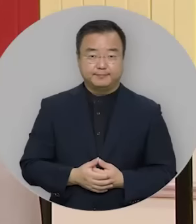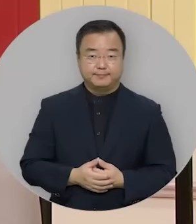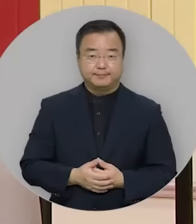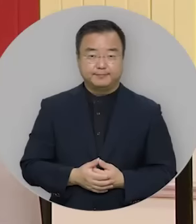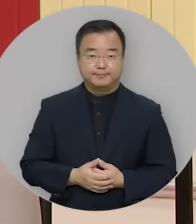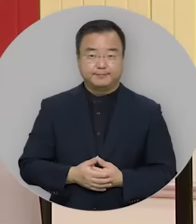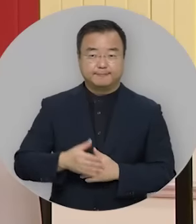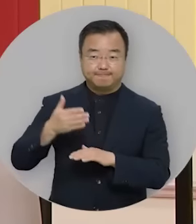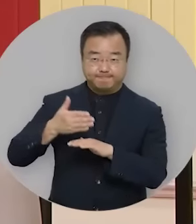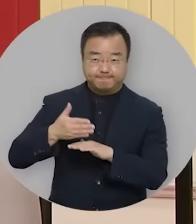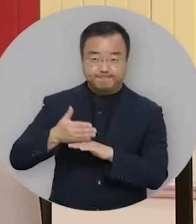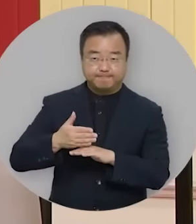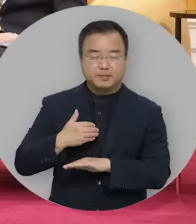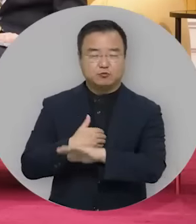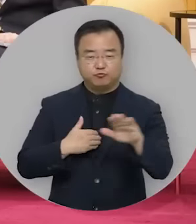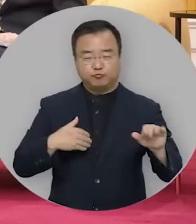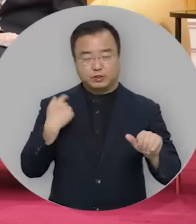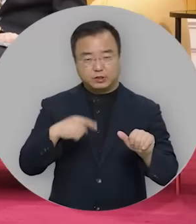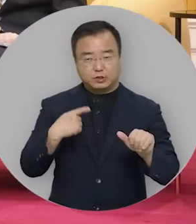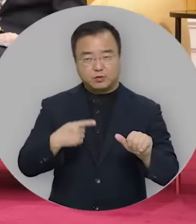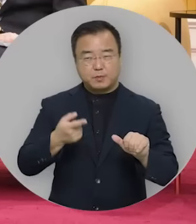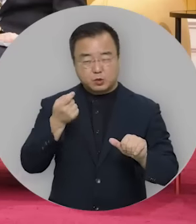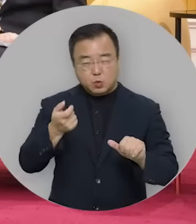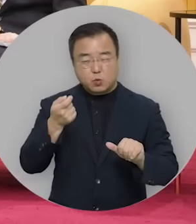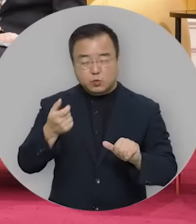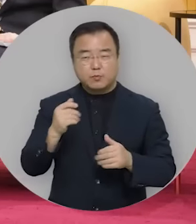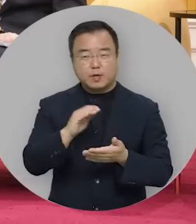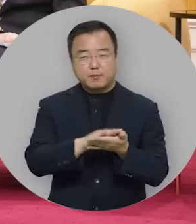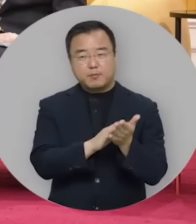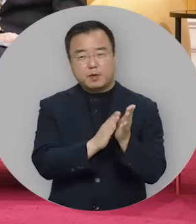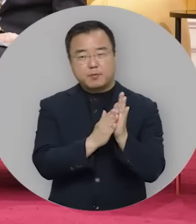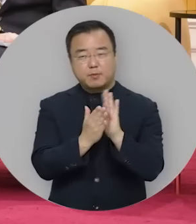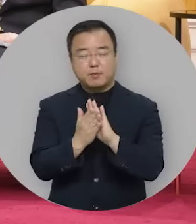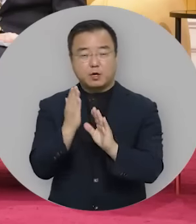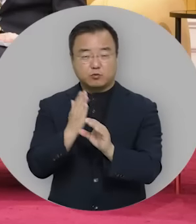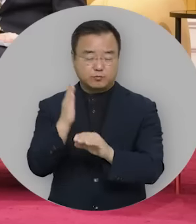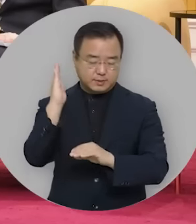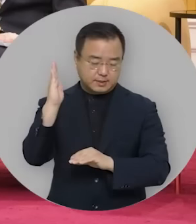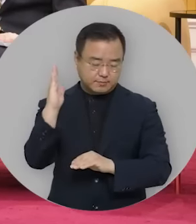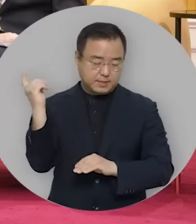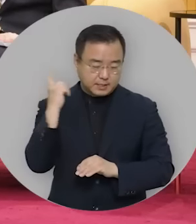네, 감사합니다. 우리 교육은 조금씩 변화하고 있다는 이야기를 많이 듣고 있습니다.